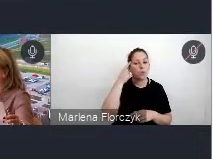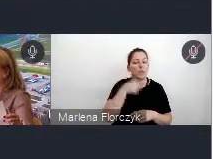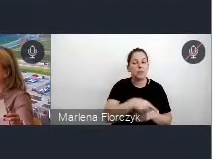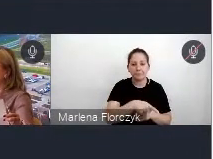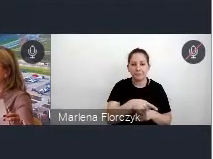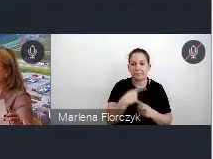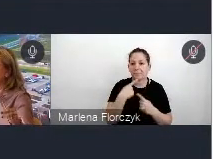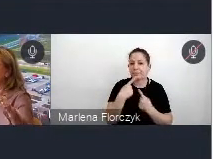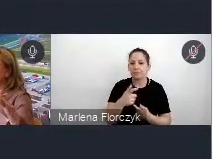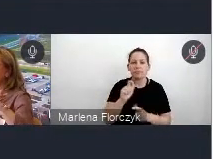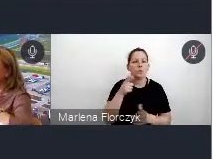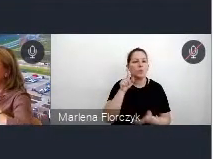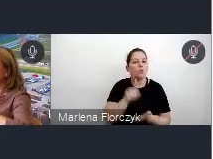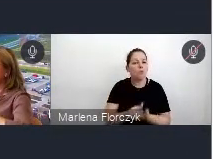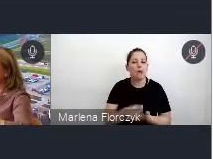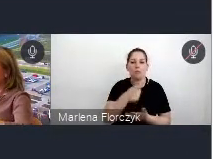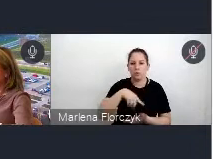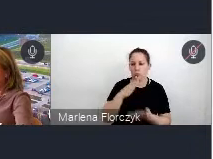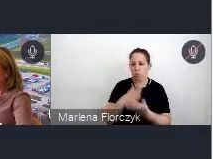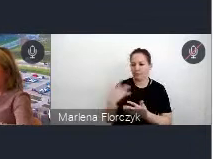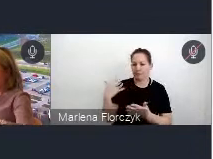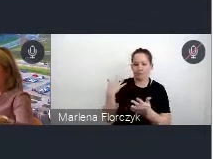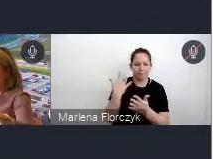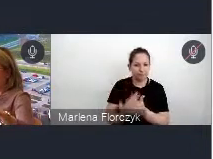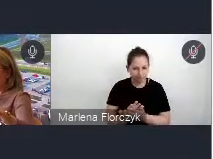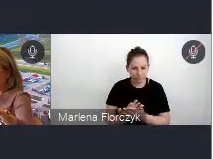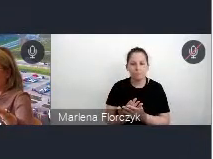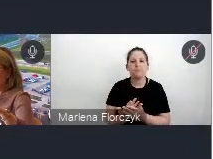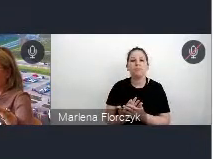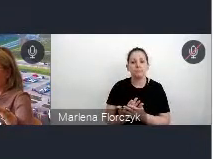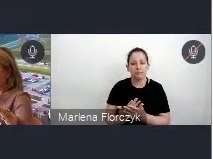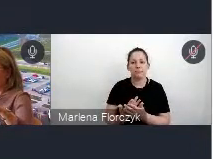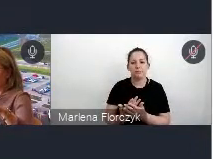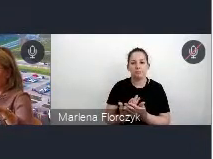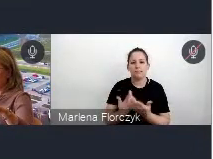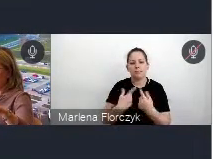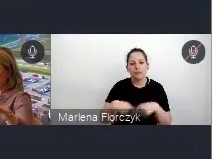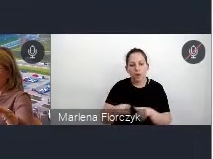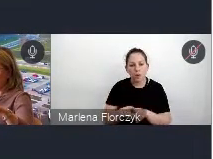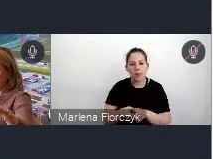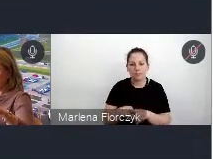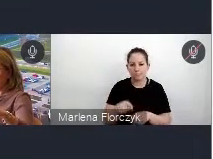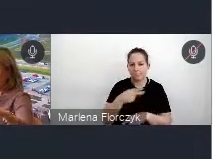co udaje nam się już do tej pory wykonać w naszym mieście,